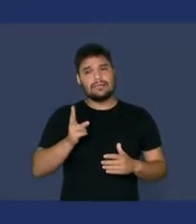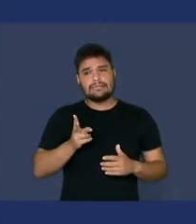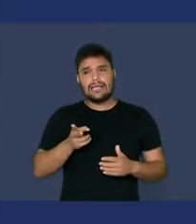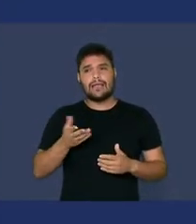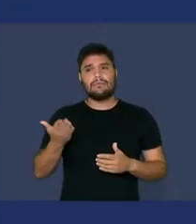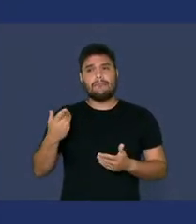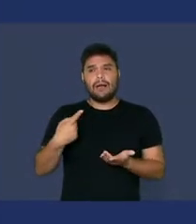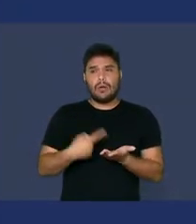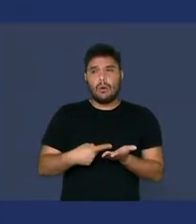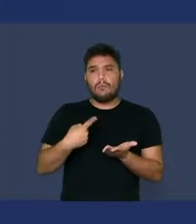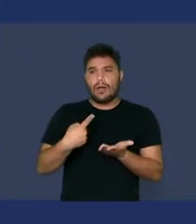DEPUTADA JANDIRA, QUE TANTAS CONFERÊNCIAS FIZERAM CONOSCO,